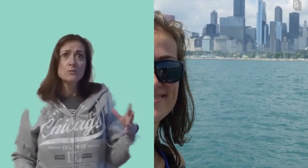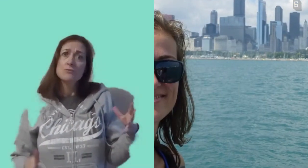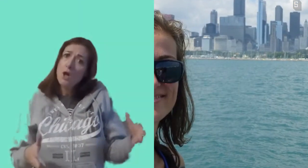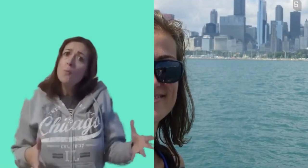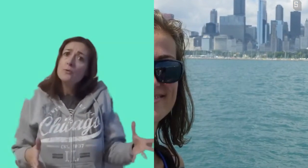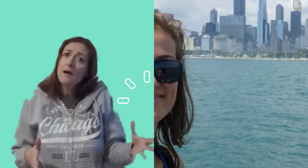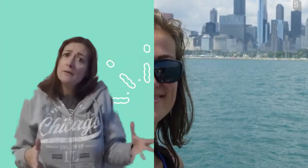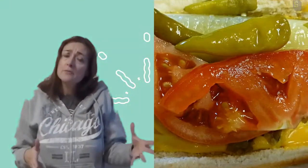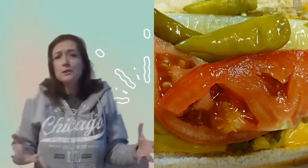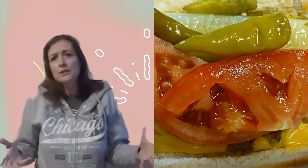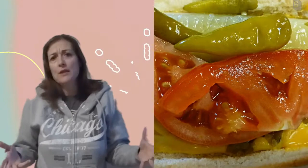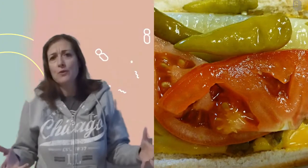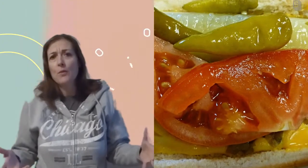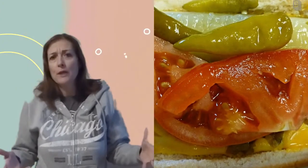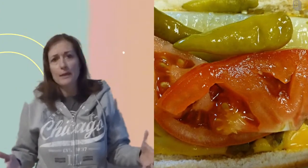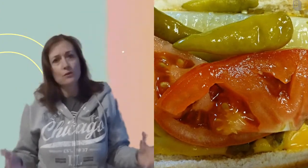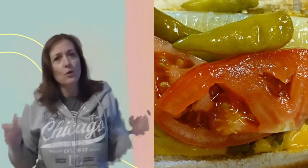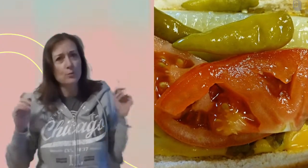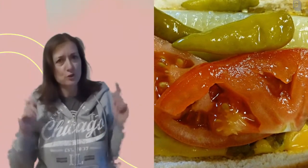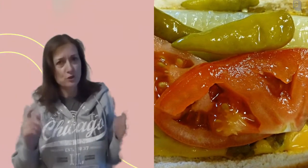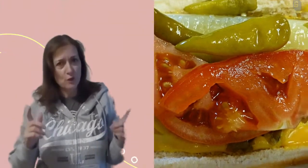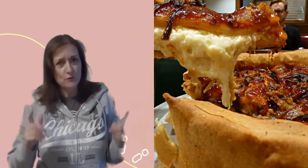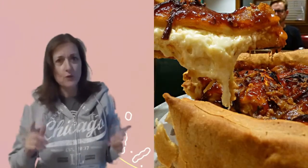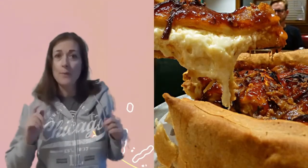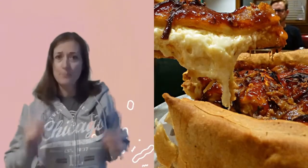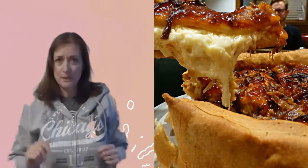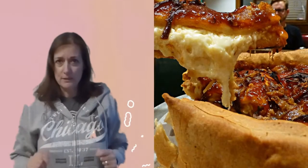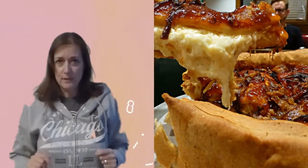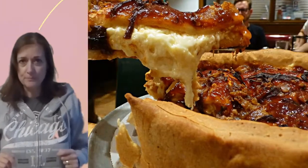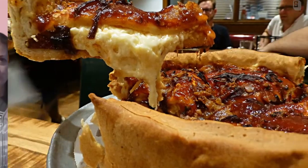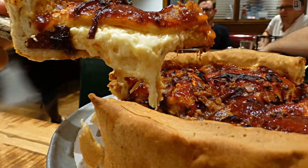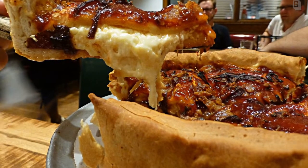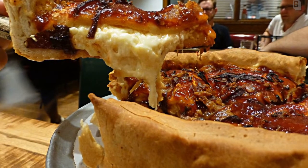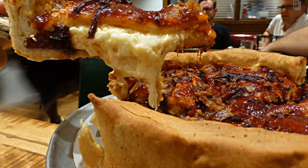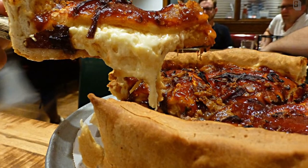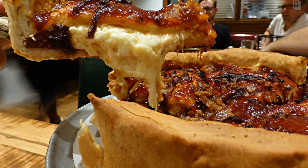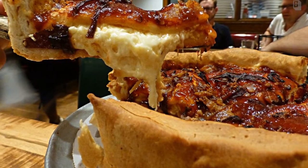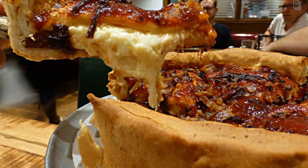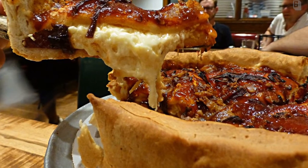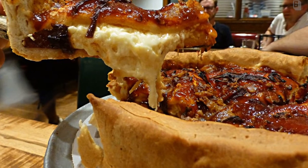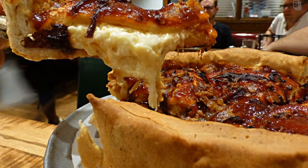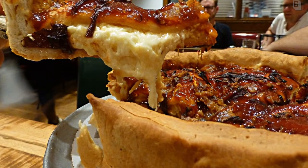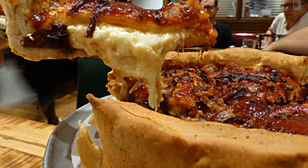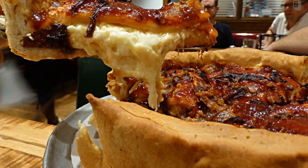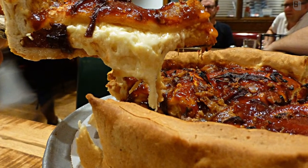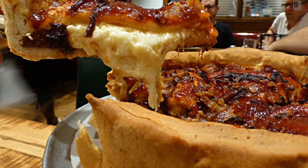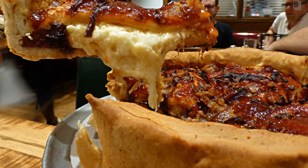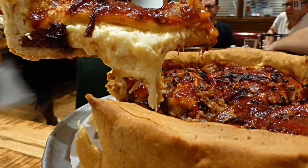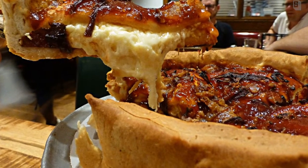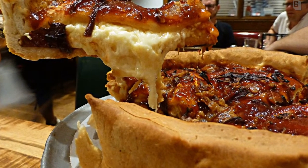wel al het hart was hij vooral bekend om stuffed pizza moet hierbij wel even waarschuwen